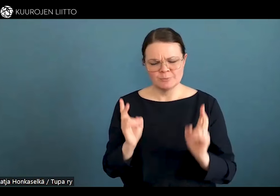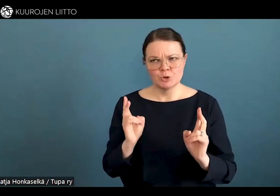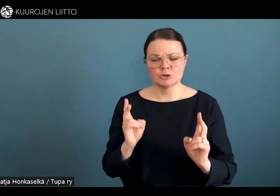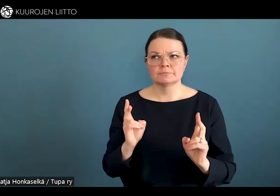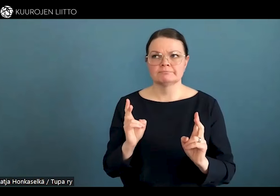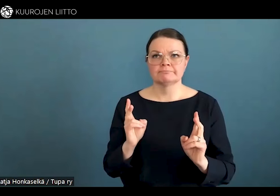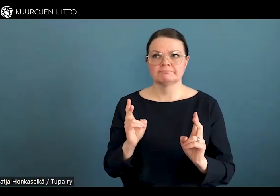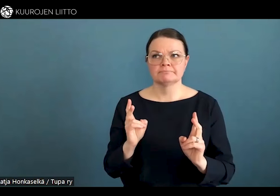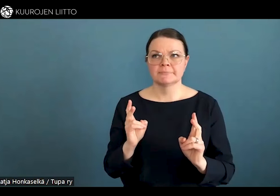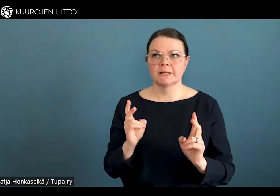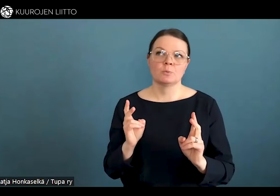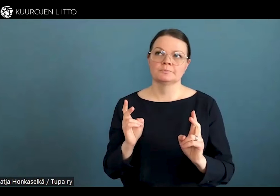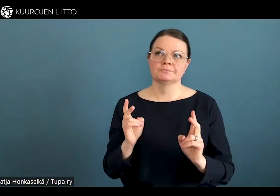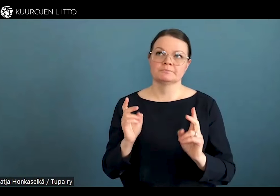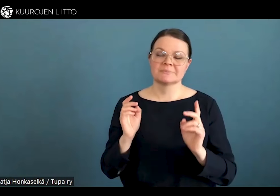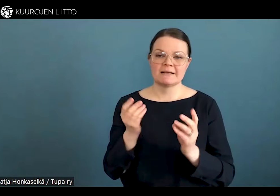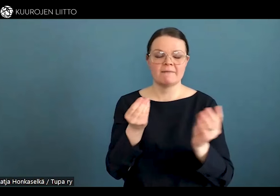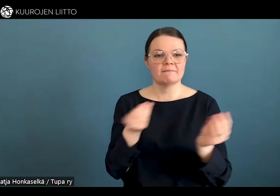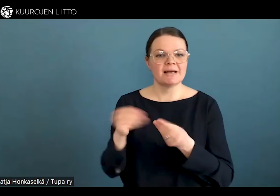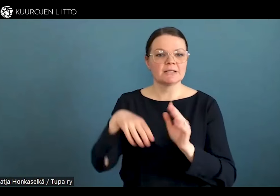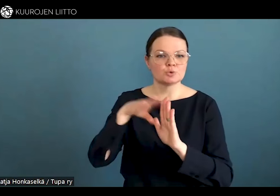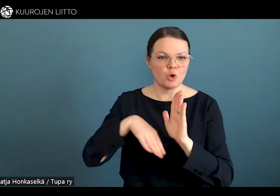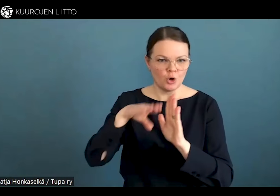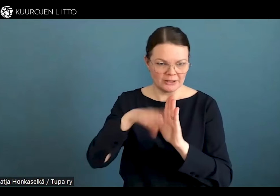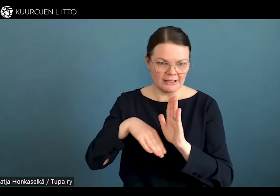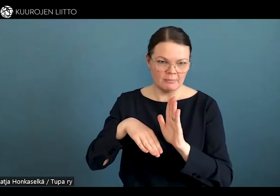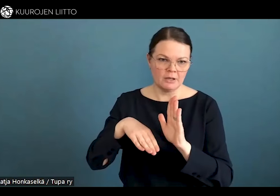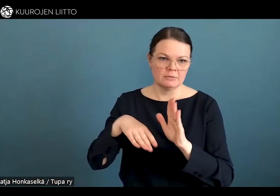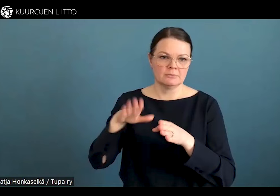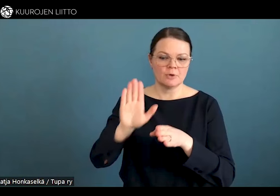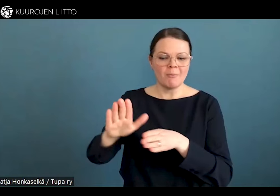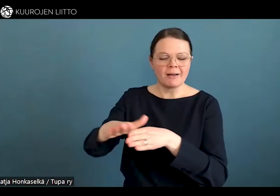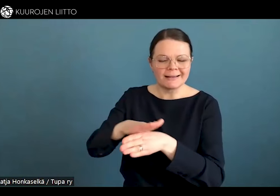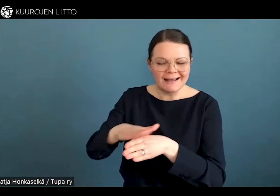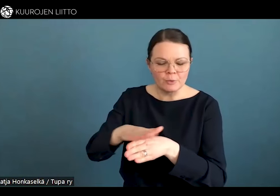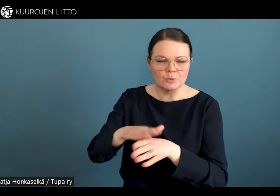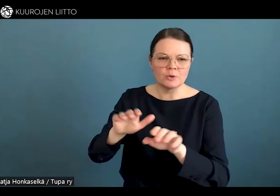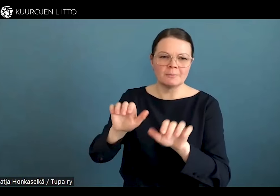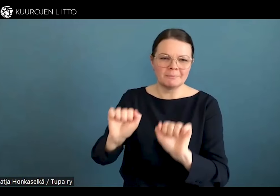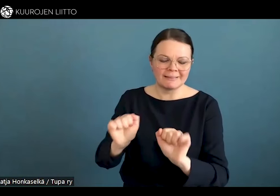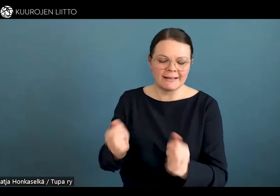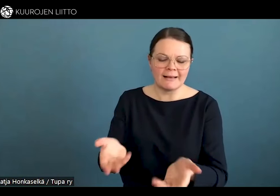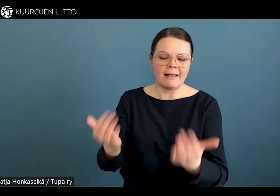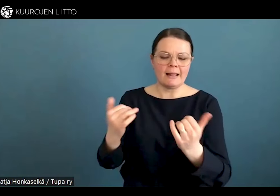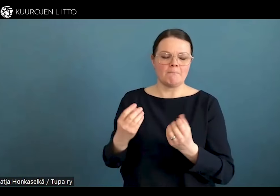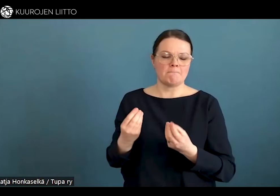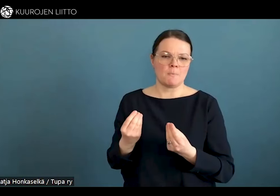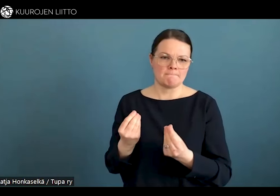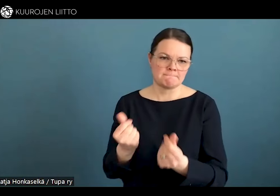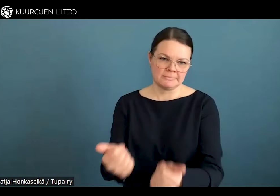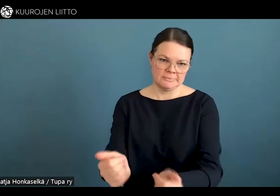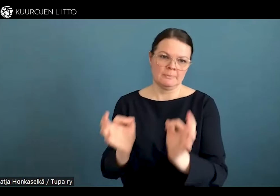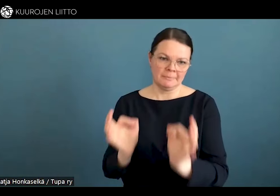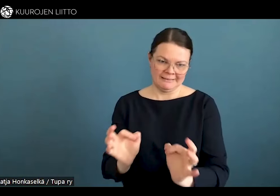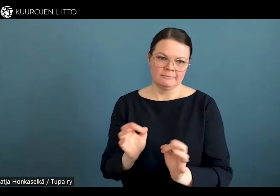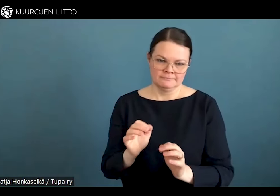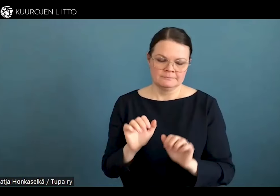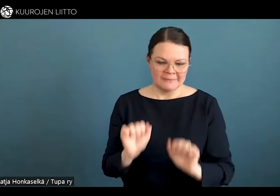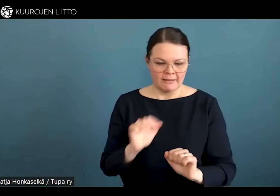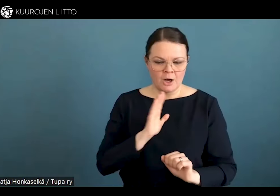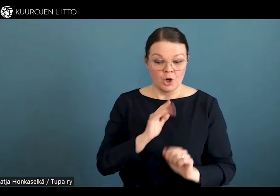Myös tulkinvälitysohjelman käytön tulisi olla mahdollisimman helppoa, -